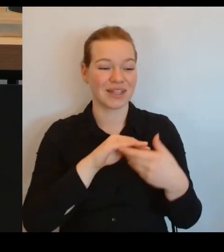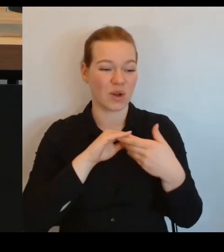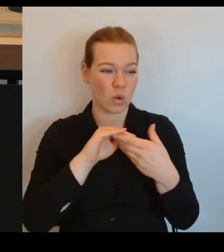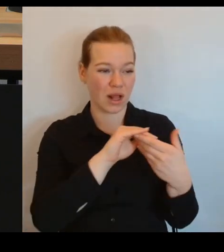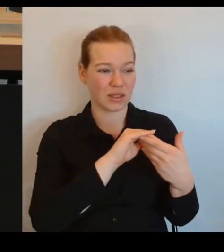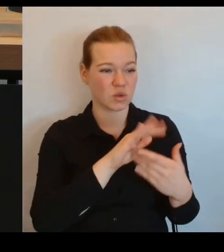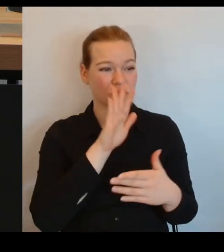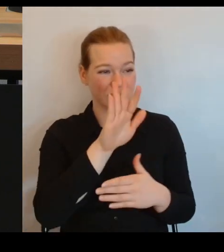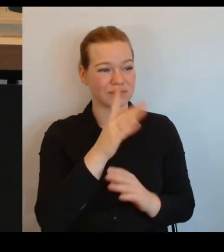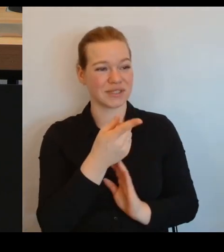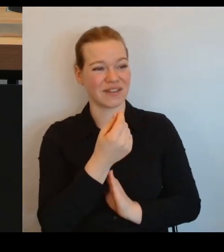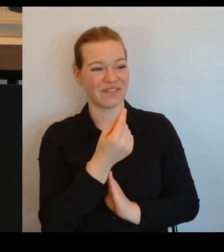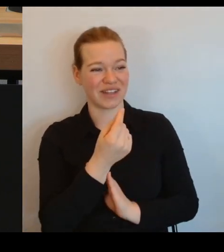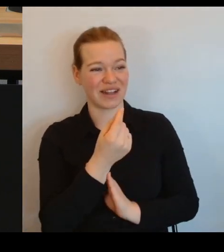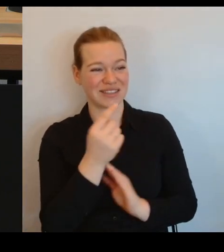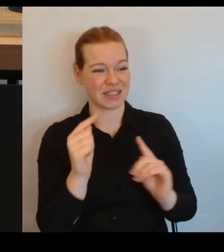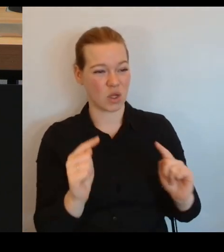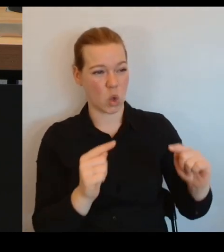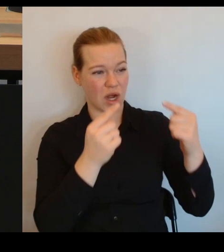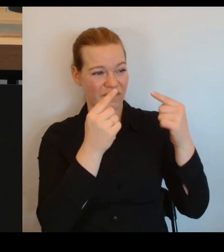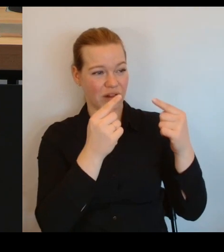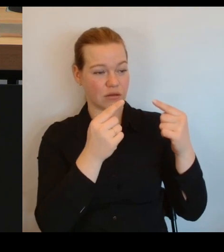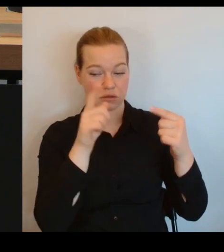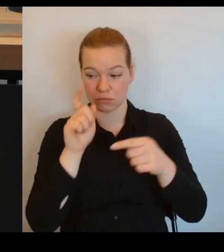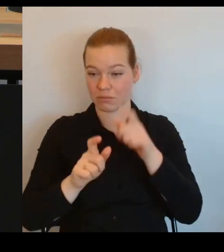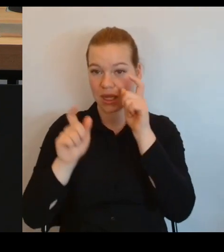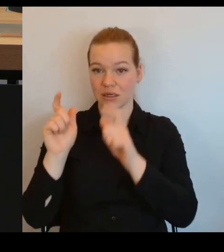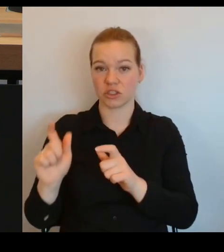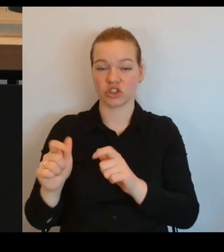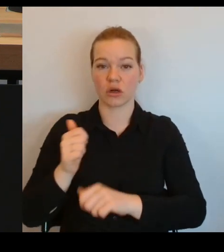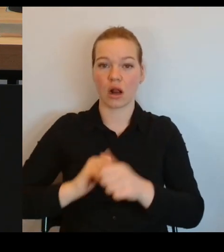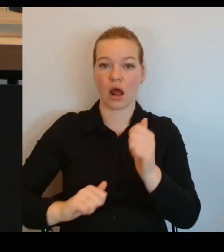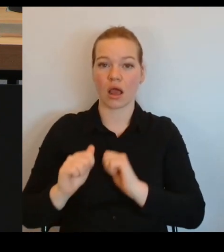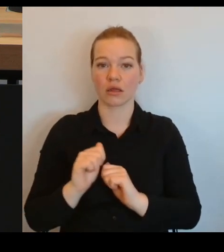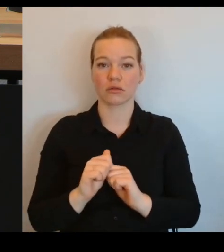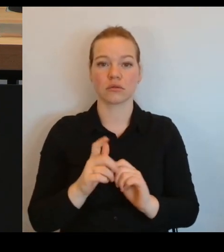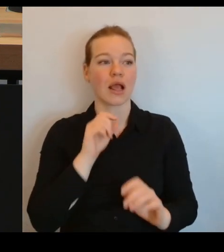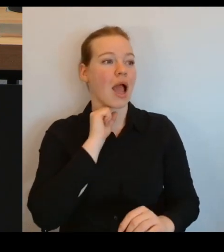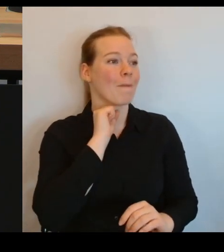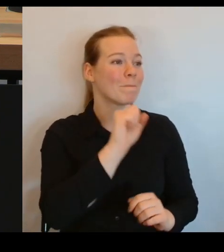Menschen, verschuldete Menschen, Menschen in anderen schwierigen Lebensumständen und deren Angehörige.